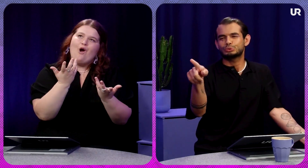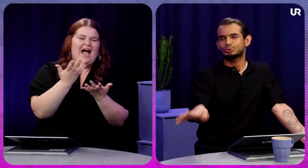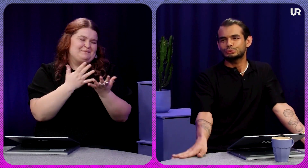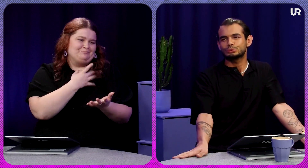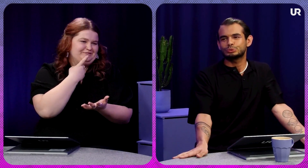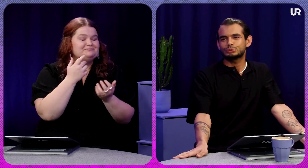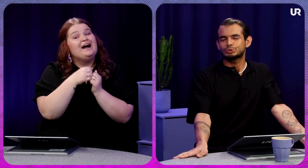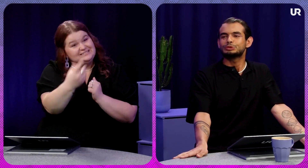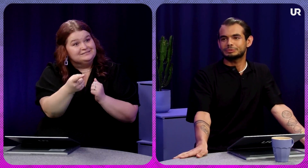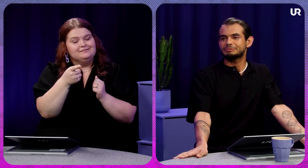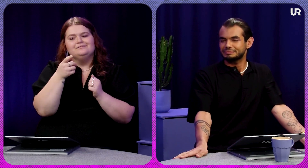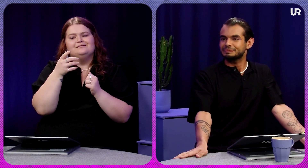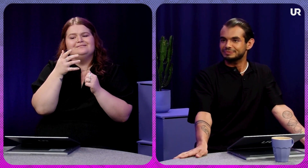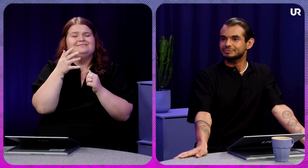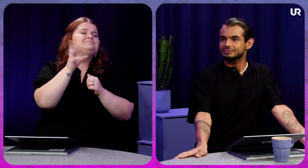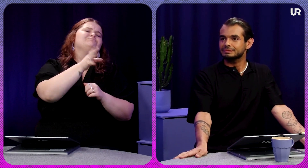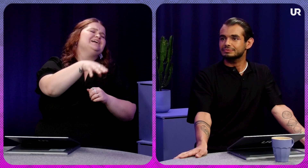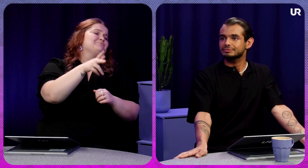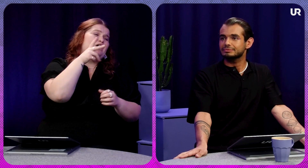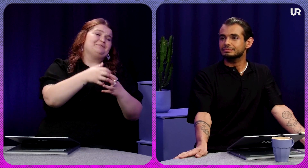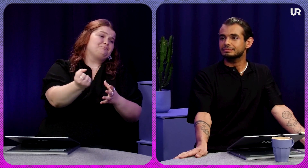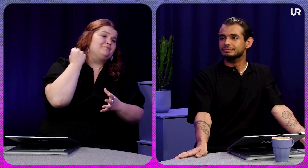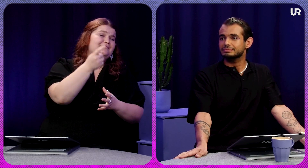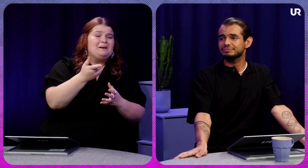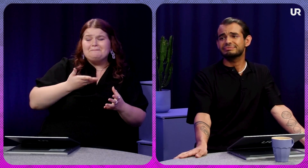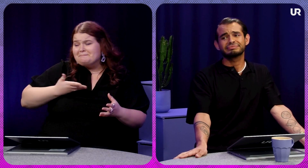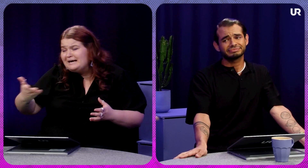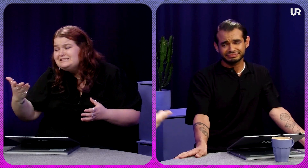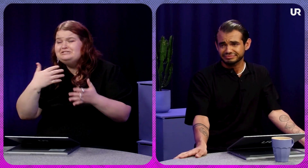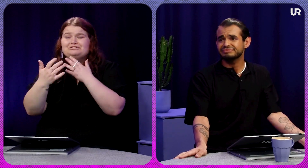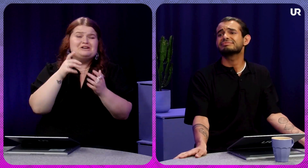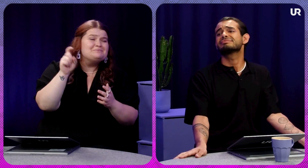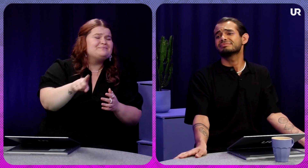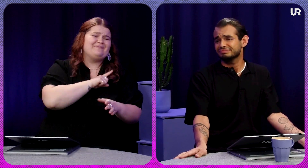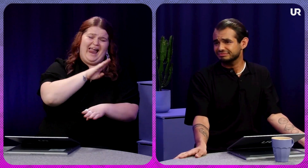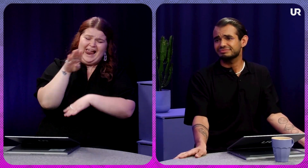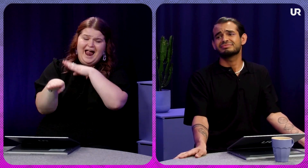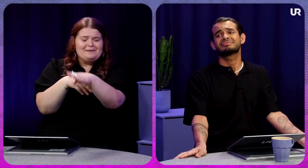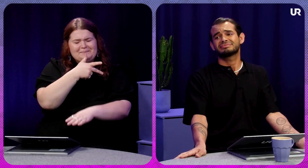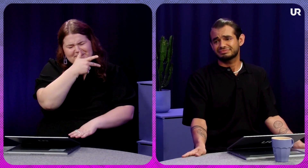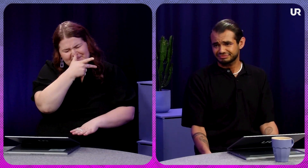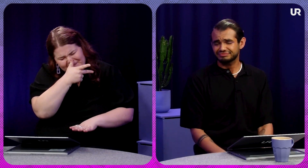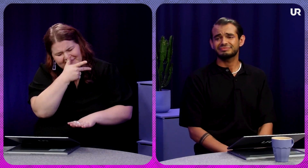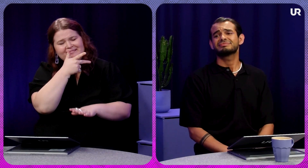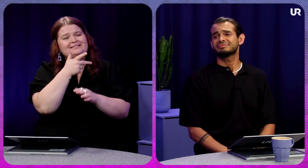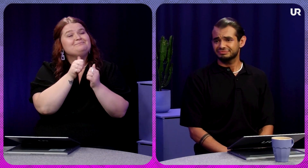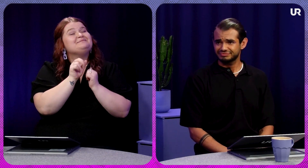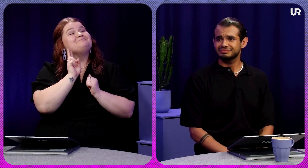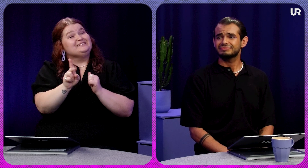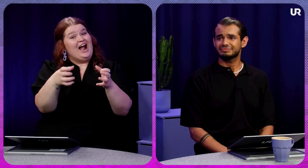Josephine: Ja du, inte direkt min smak. Men anyway, de gjorde grymma passningar, dribblingar och mål. Du vet, det franska laget är superbra.